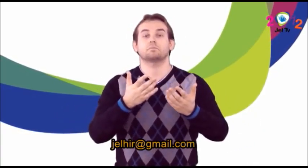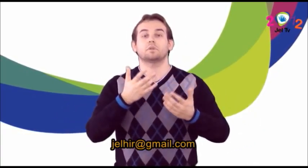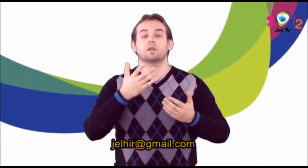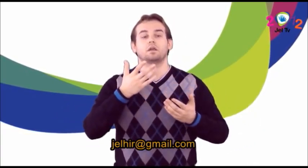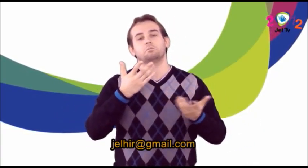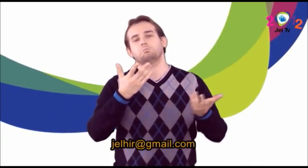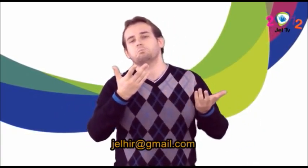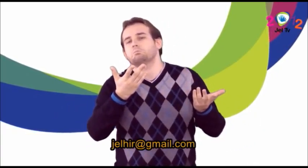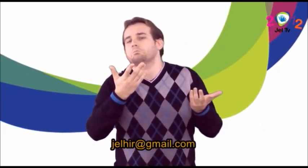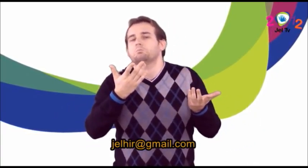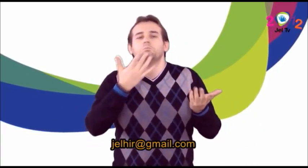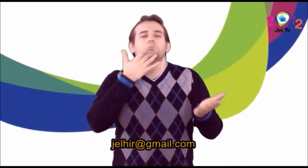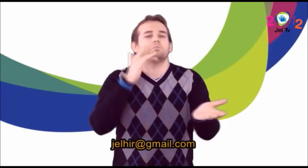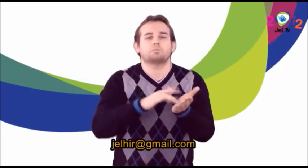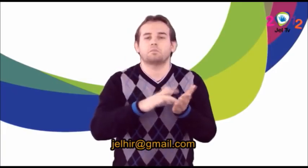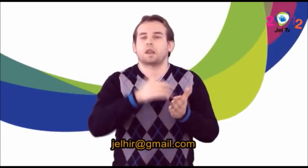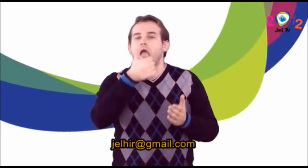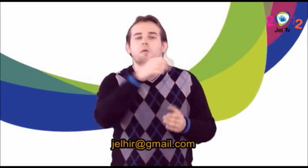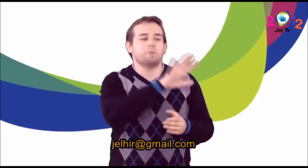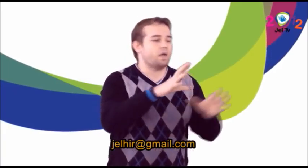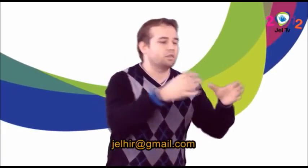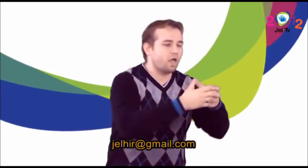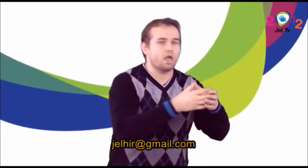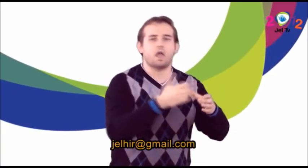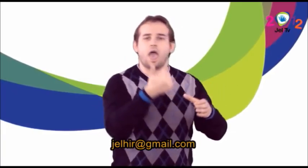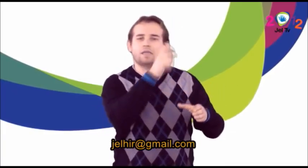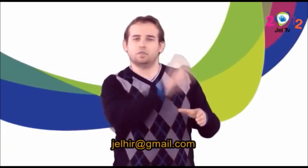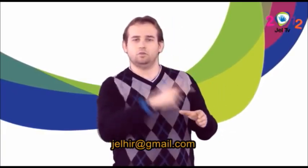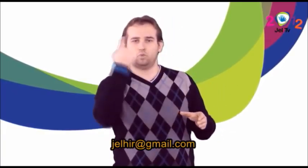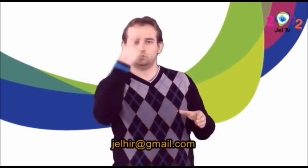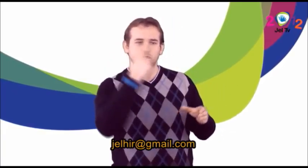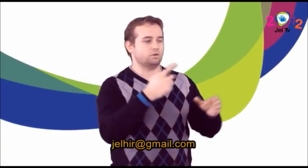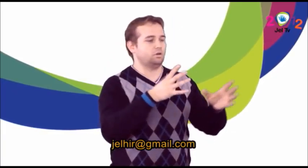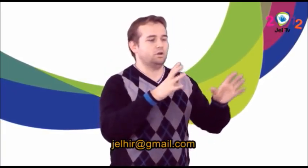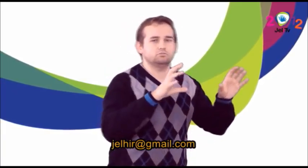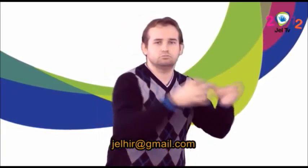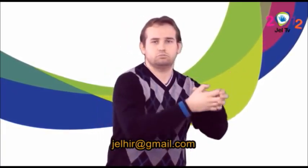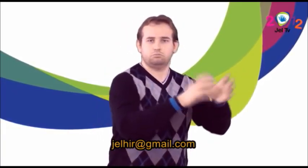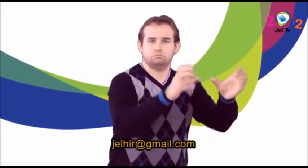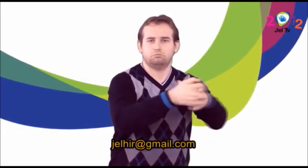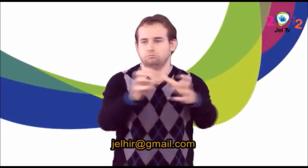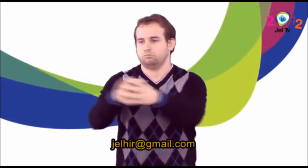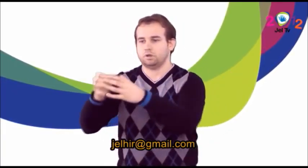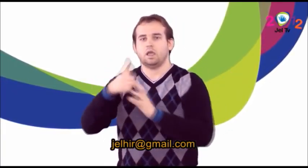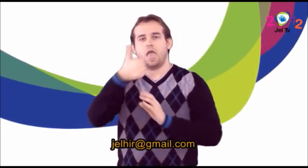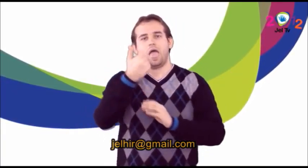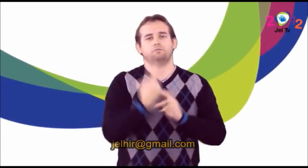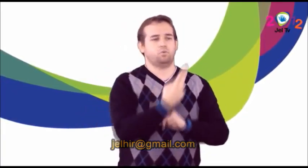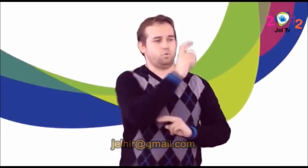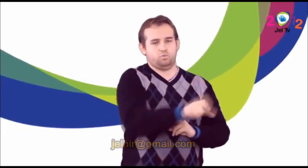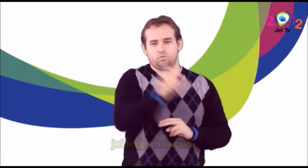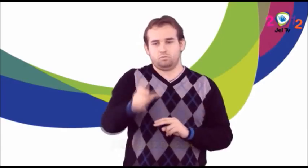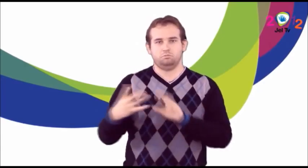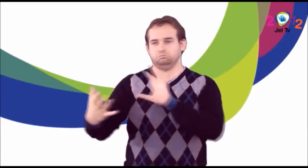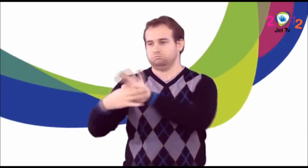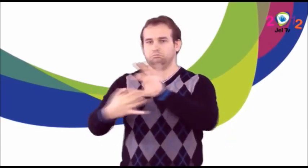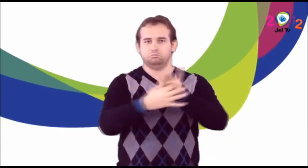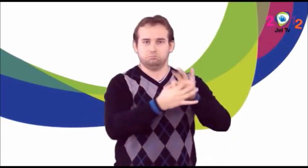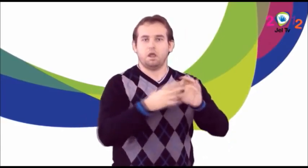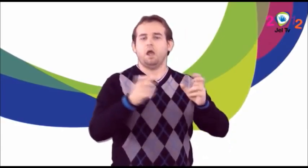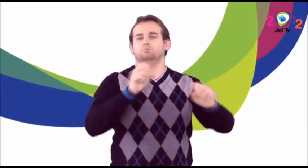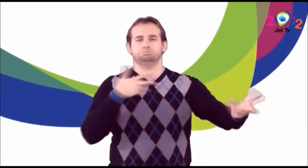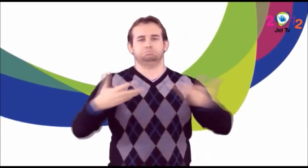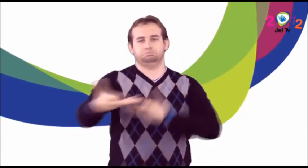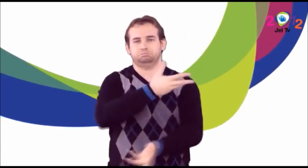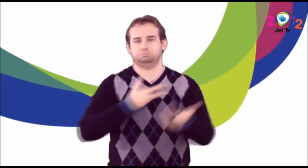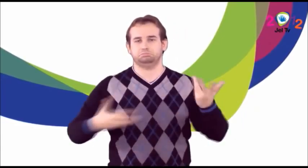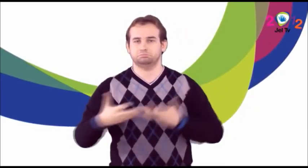Egy megyébõl egy tudosító elég, ebbõl kialakulhat egy-egy stáb, akár egymásnak is tudunk segíteni.